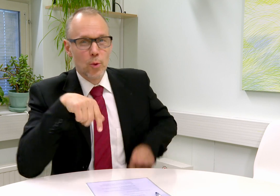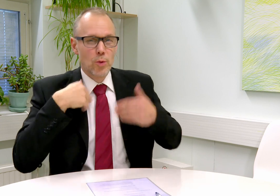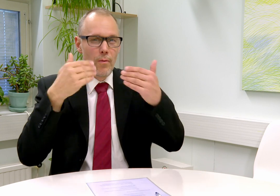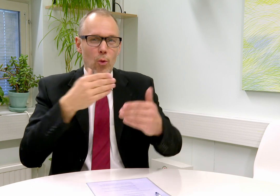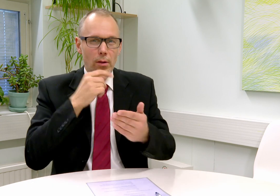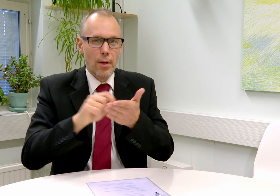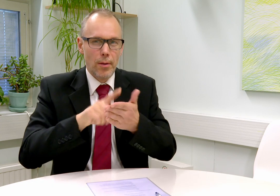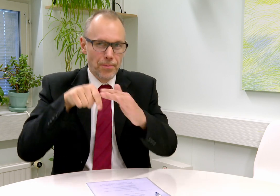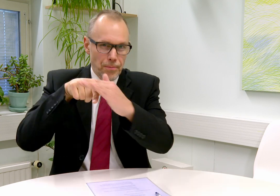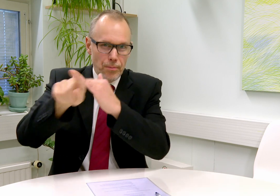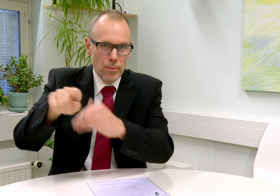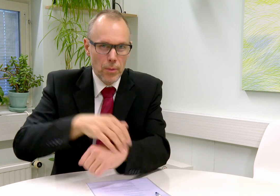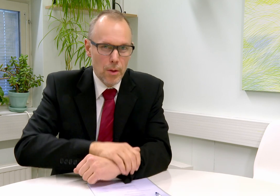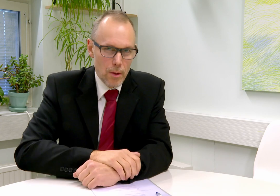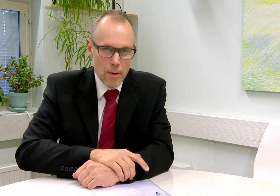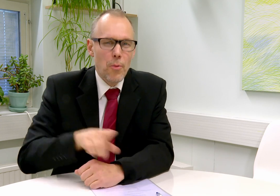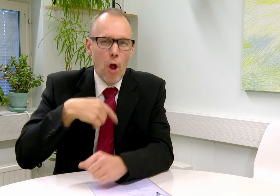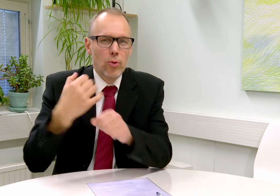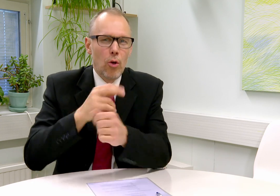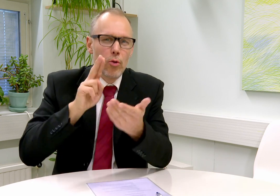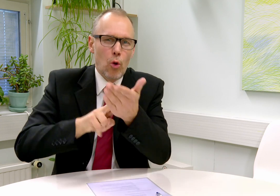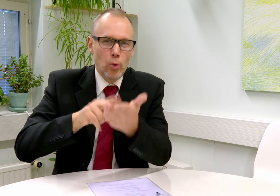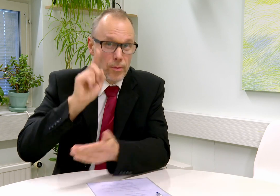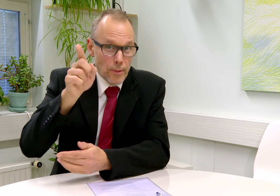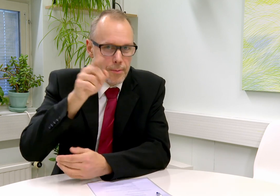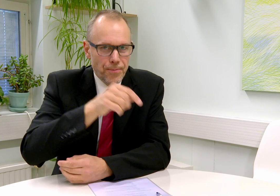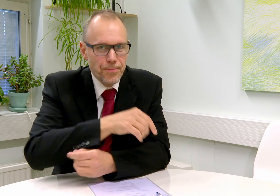Käydäänpä seuraavaksi nuorisosihteerin pakeilla. Sieltä löydämme totuuden.